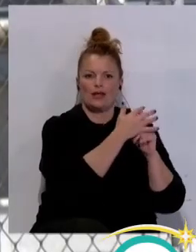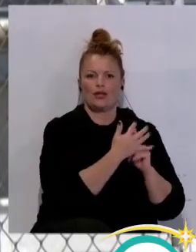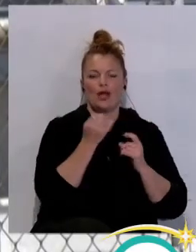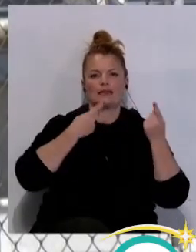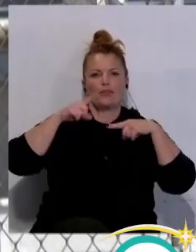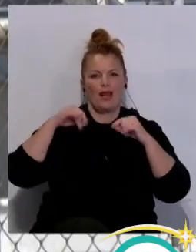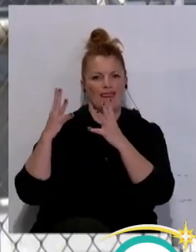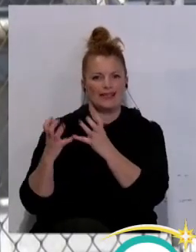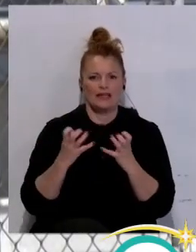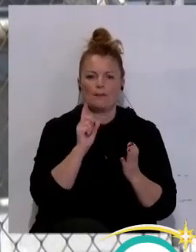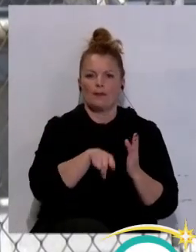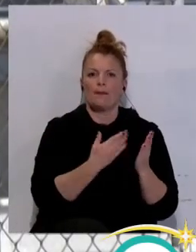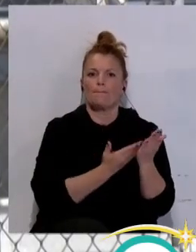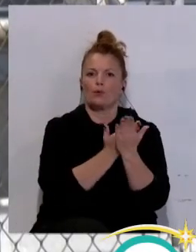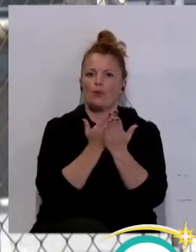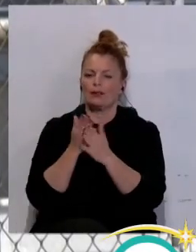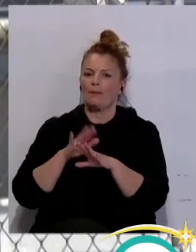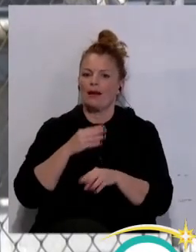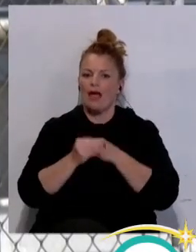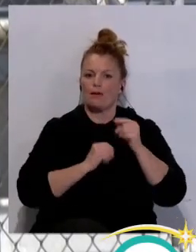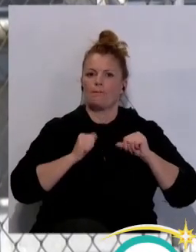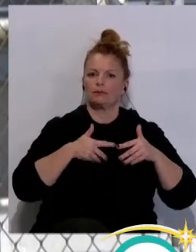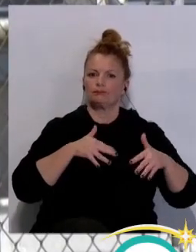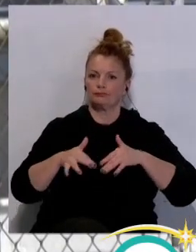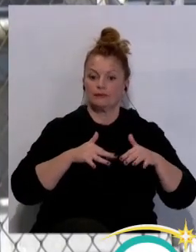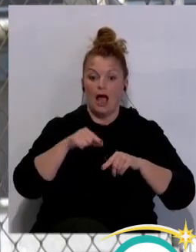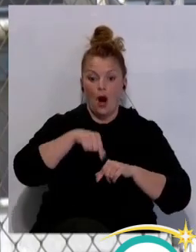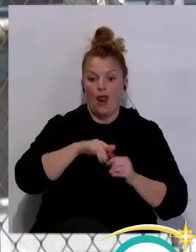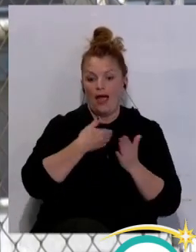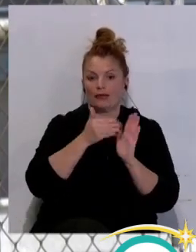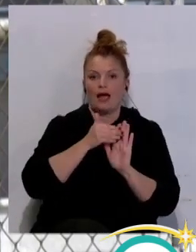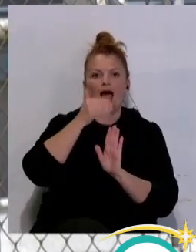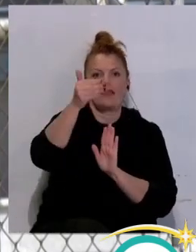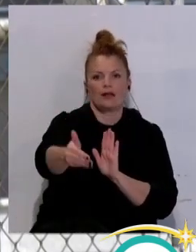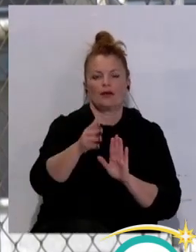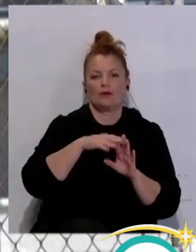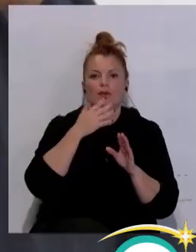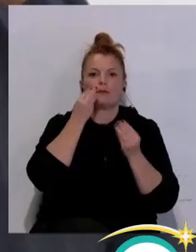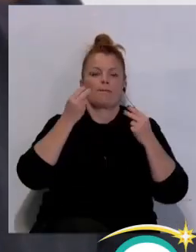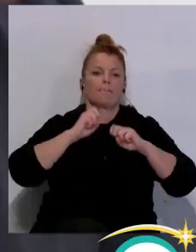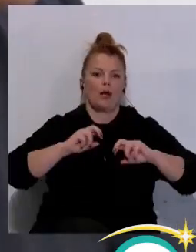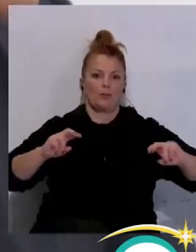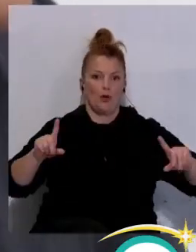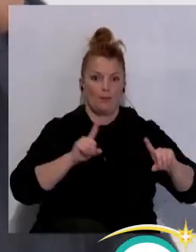y las propuestas para poner en marcha de ahora en adelante si se agrava el problema la reunión